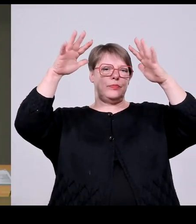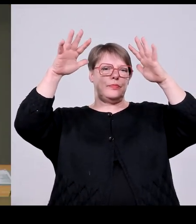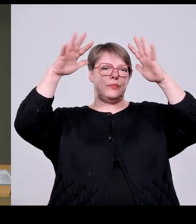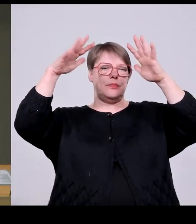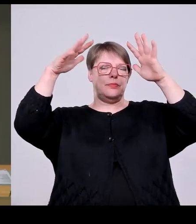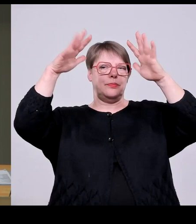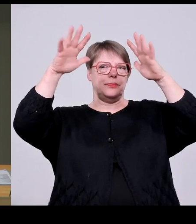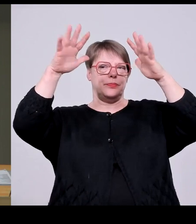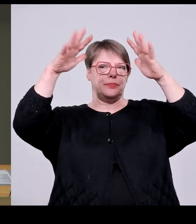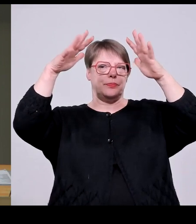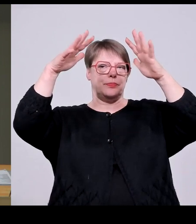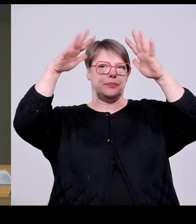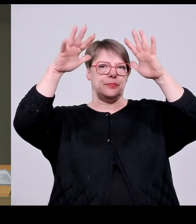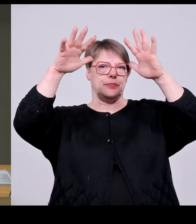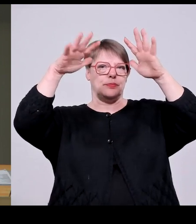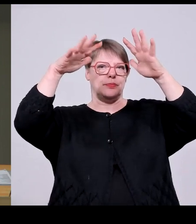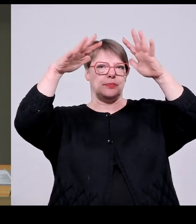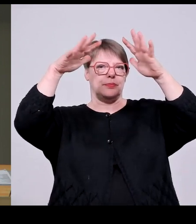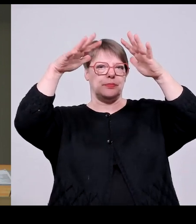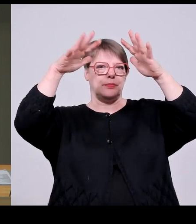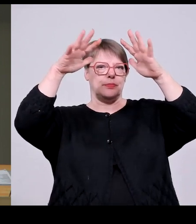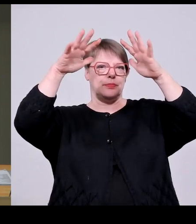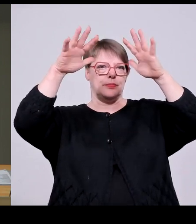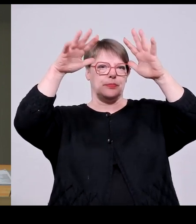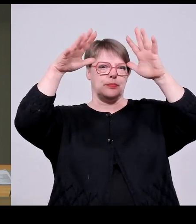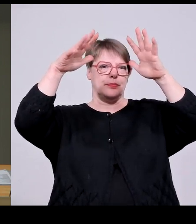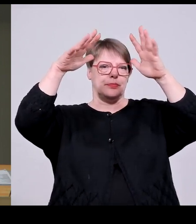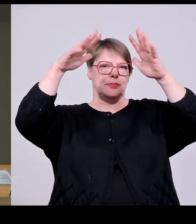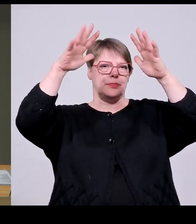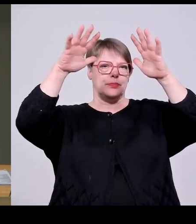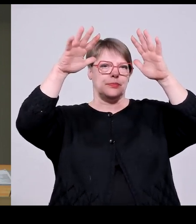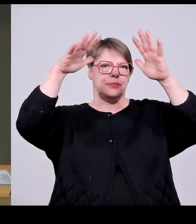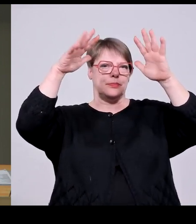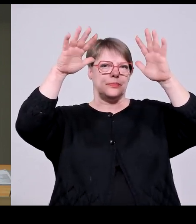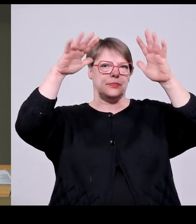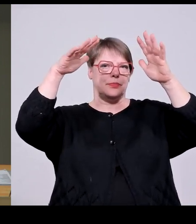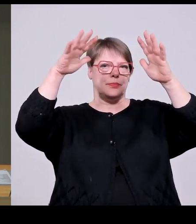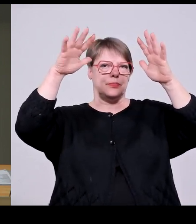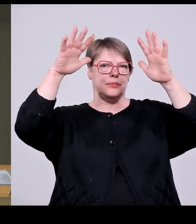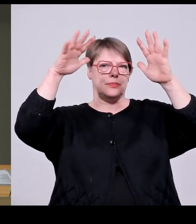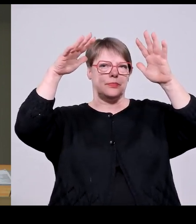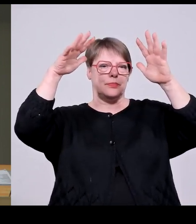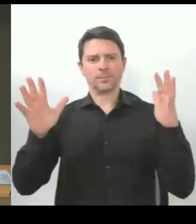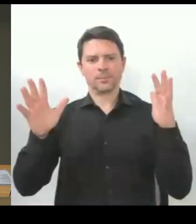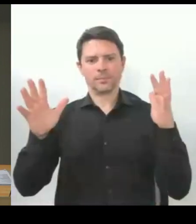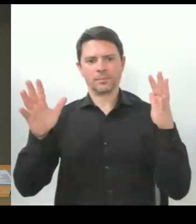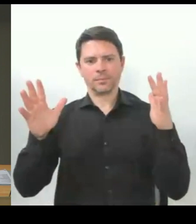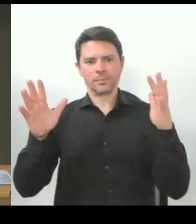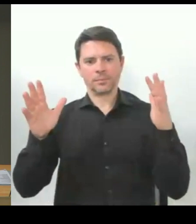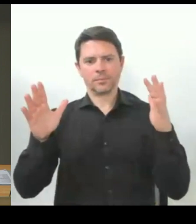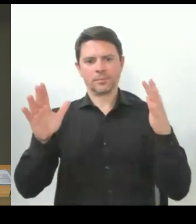Damit ist der Antrag angenommen. Die Tagesordnungspunkte 29 bis 36 stehen auf der Konsens Liste. Ich rufe